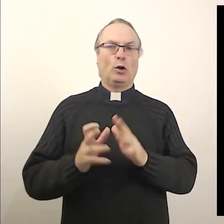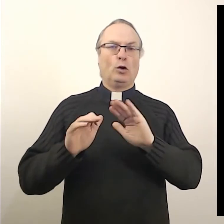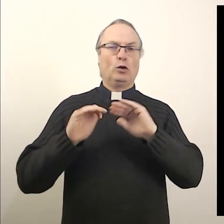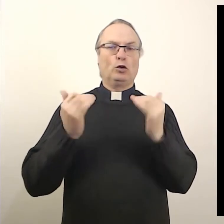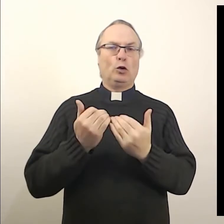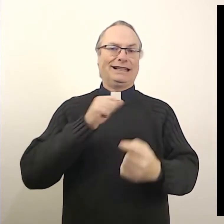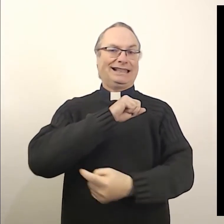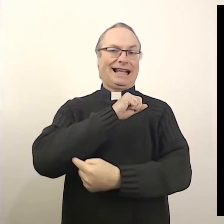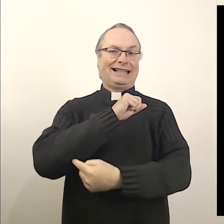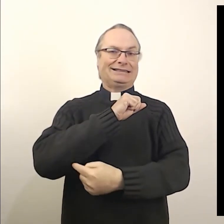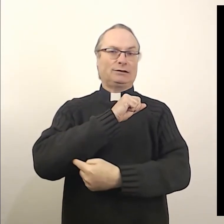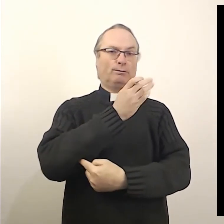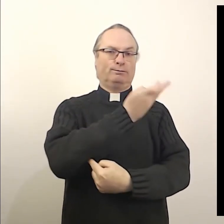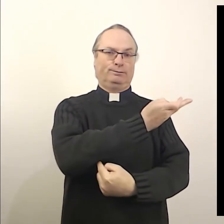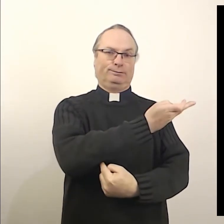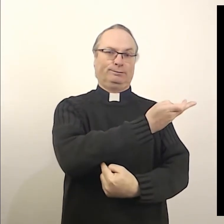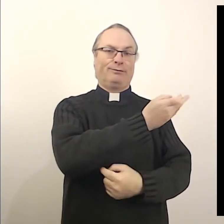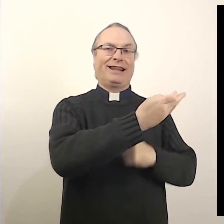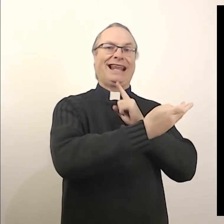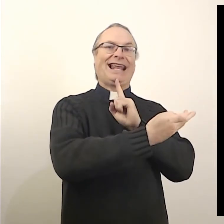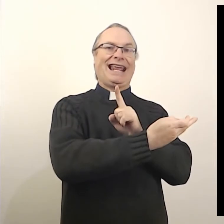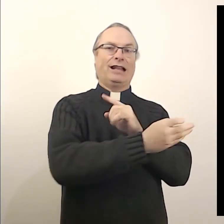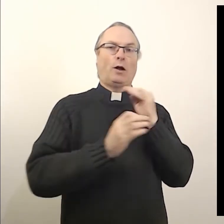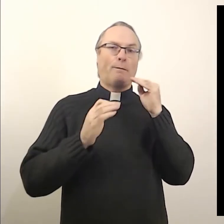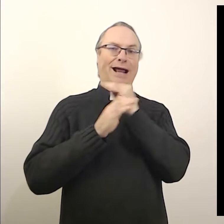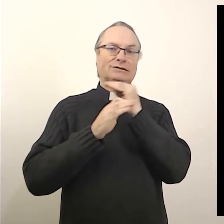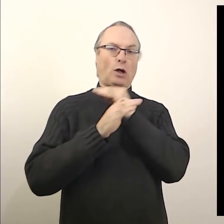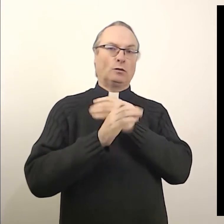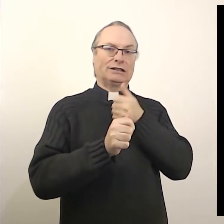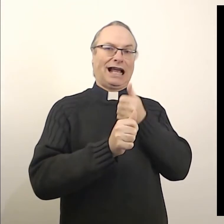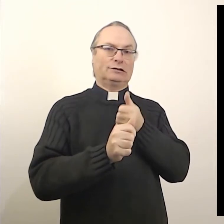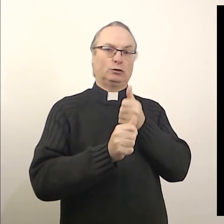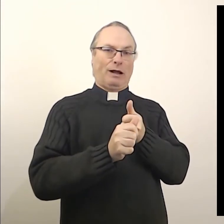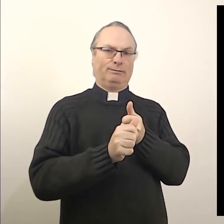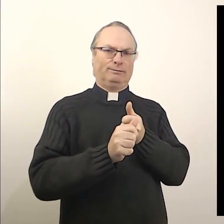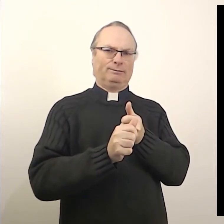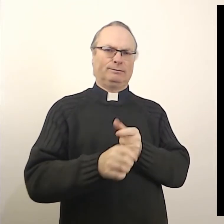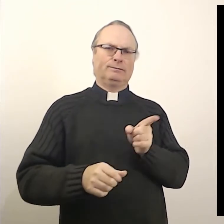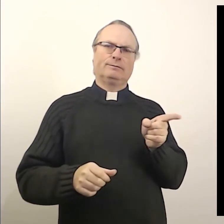Toute tentation est un mensonge en soi.